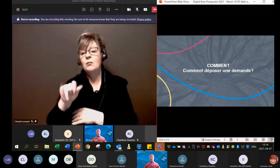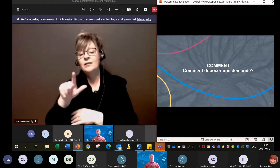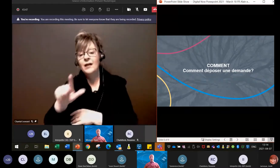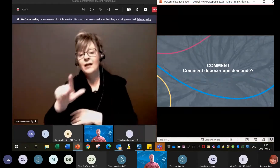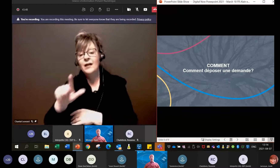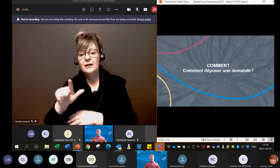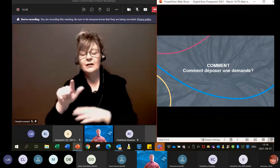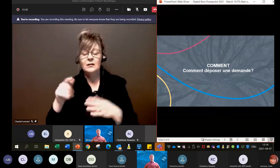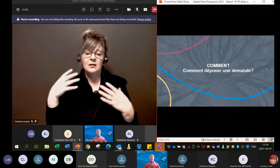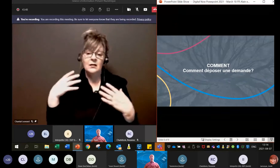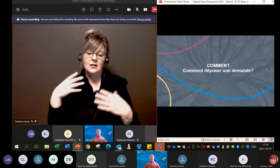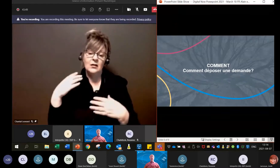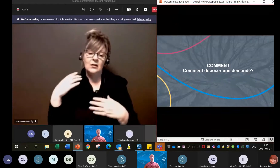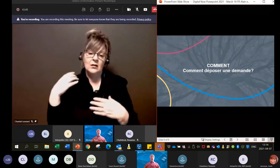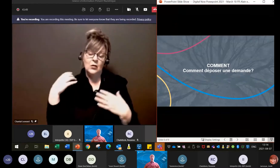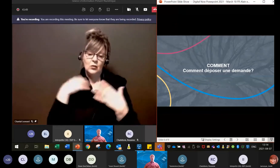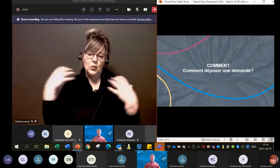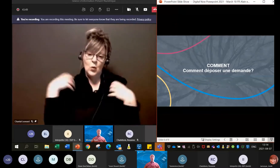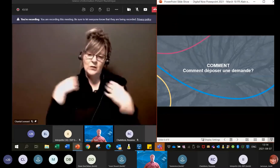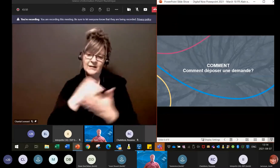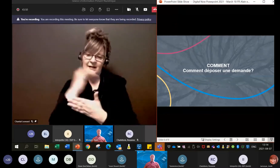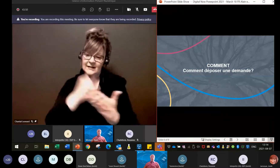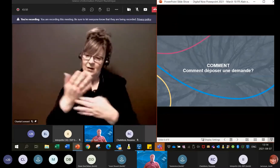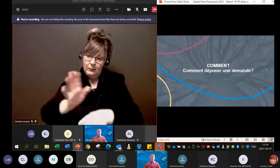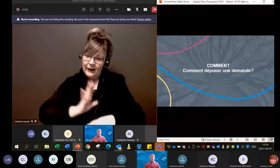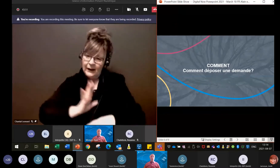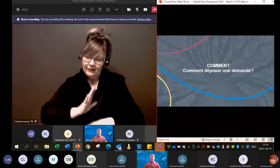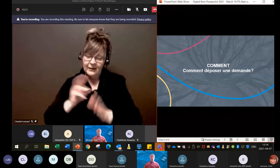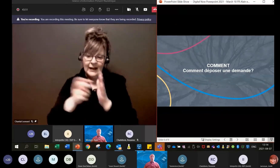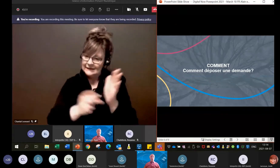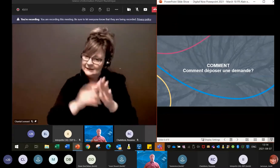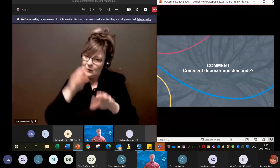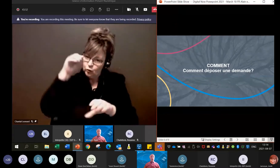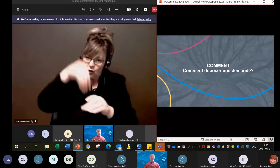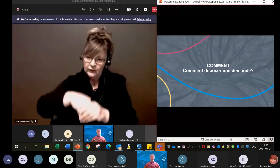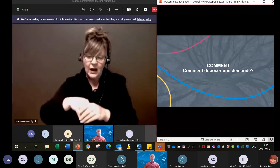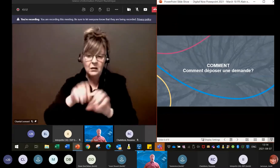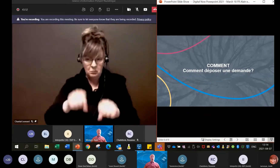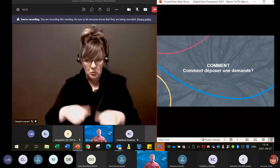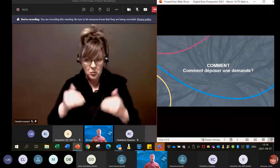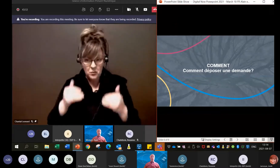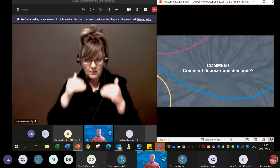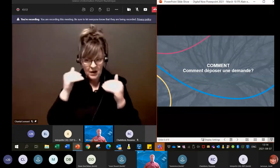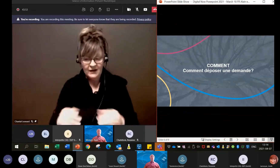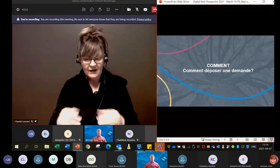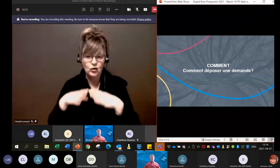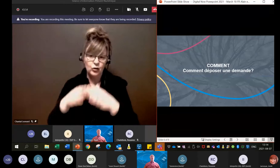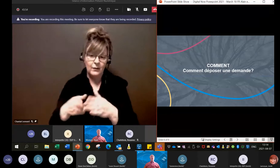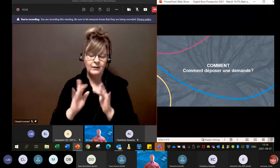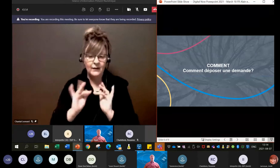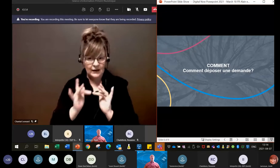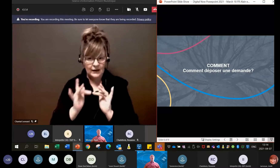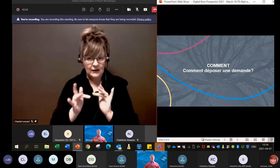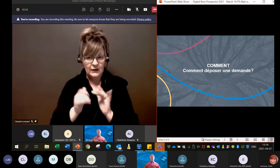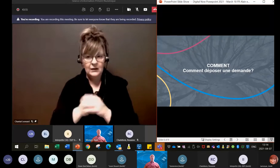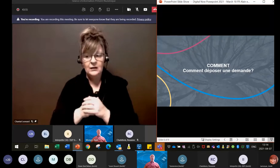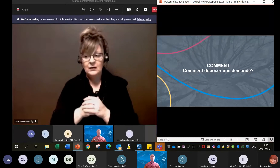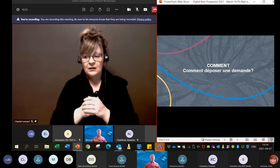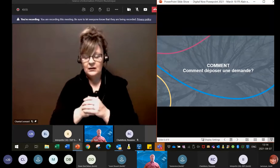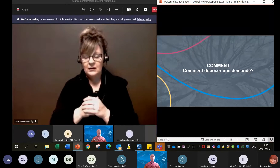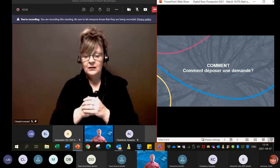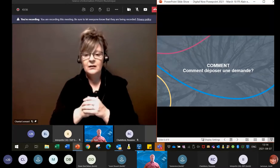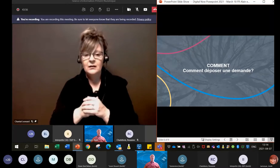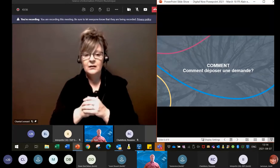portail, vous pouvez déjà soumettre